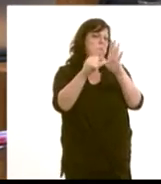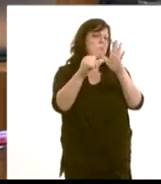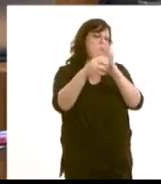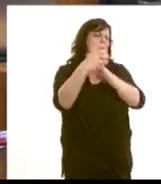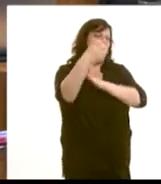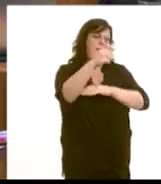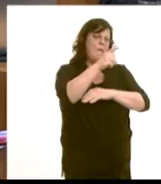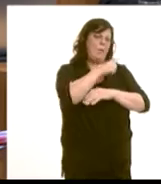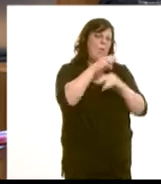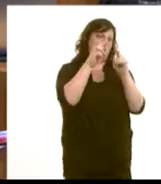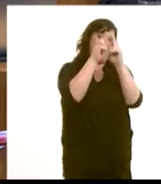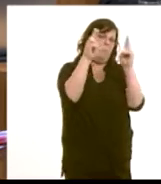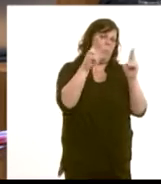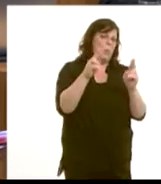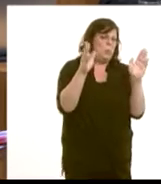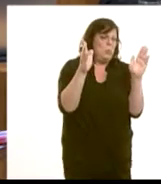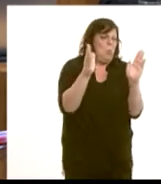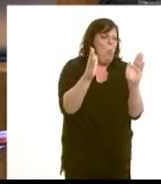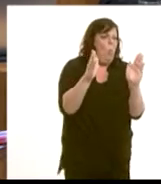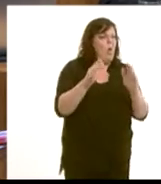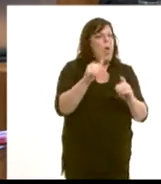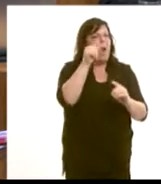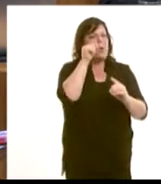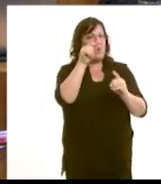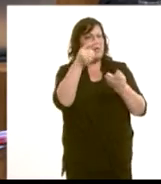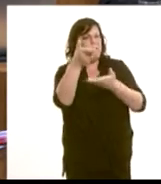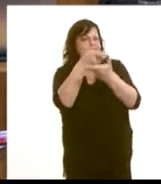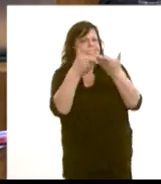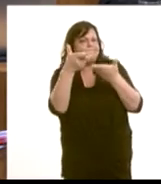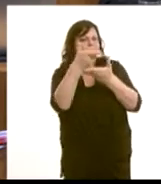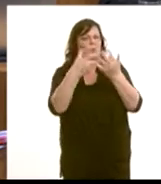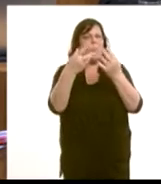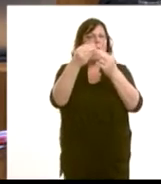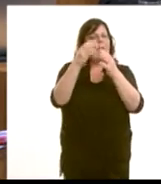gwrs, maeín rhaid trafod y peth ‚ír bwrdd iechyd er mwyn sicrhau bod y cais yn un iawn.